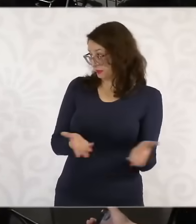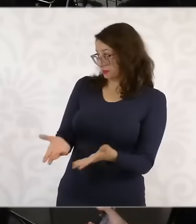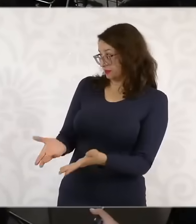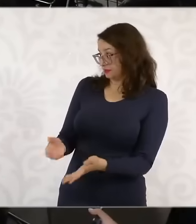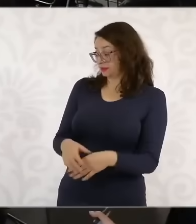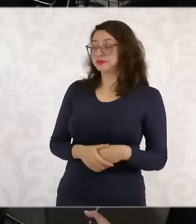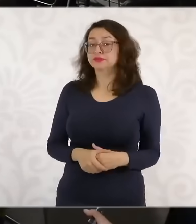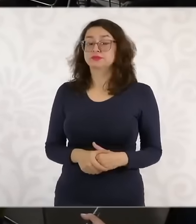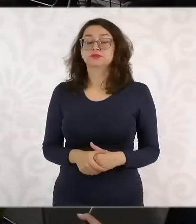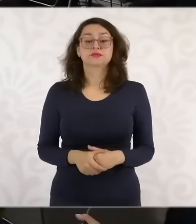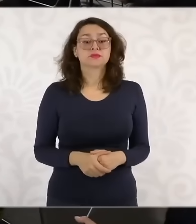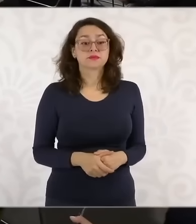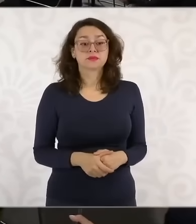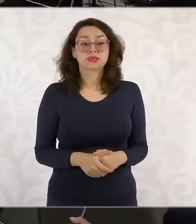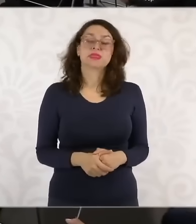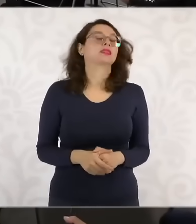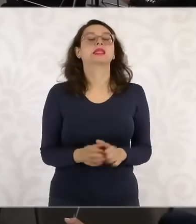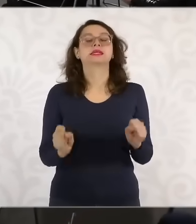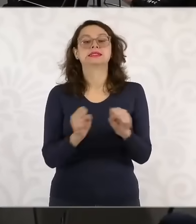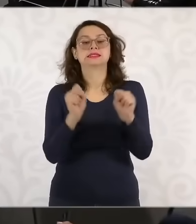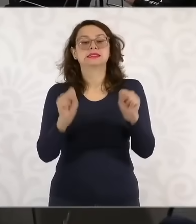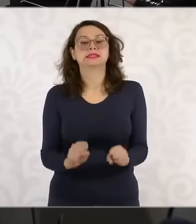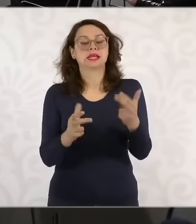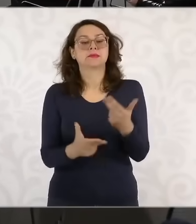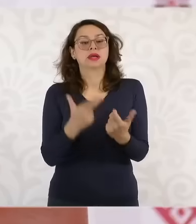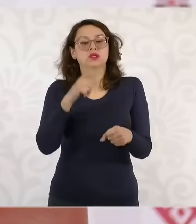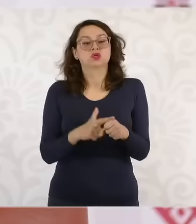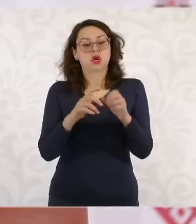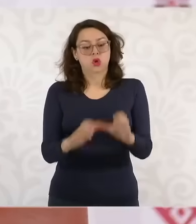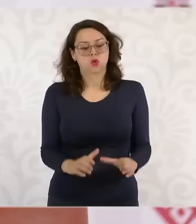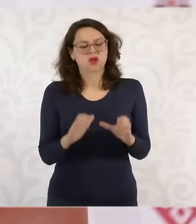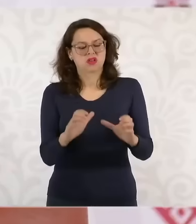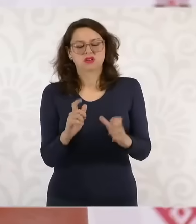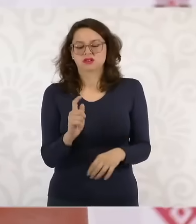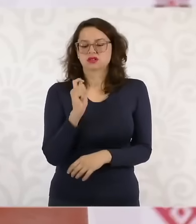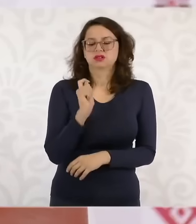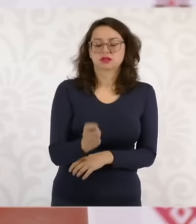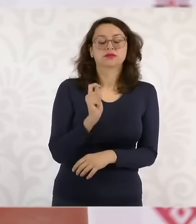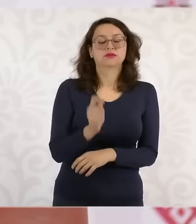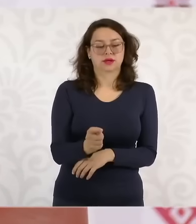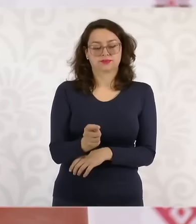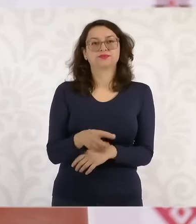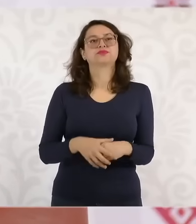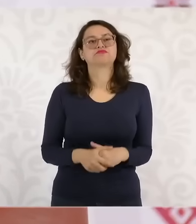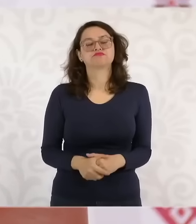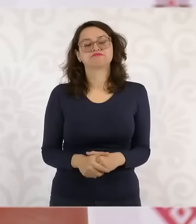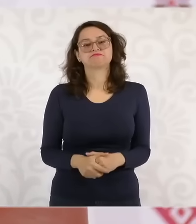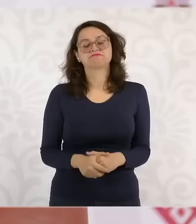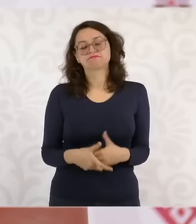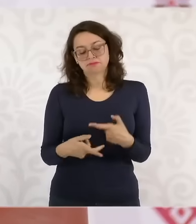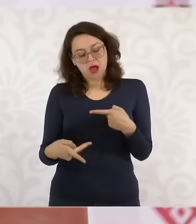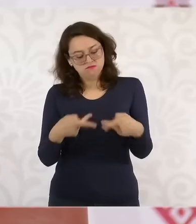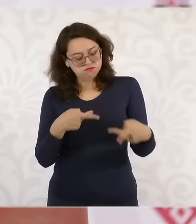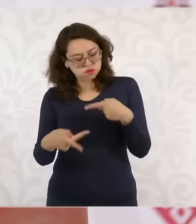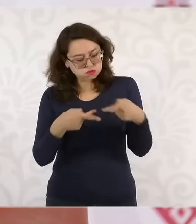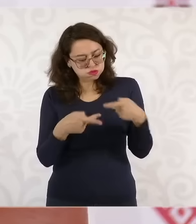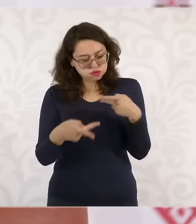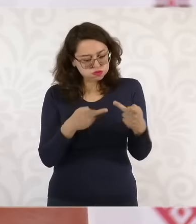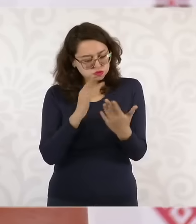El sistema nacional de cuidados es una estrategia que en su conjunto eh tiene que ver primero con